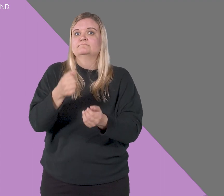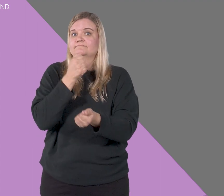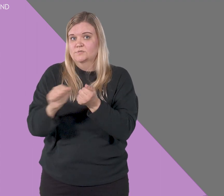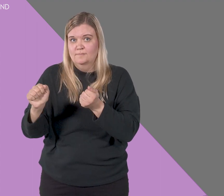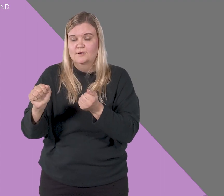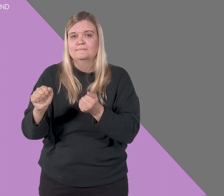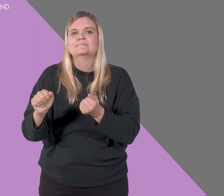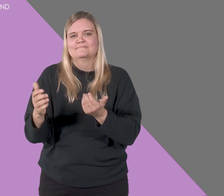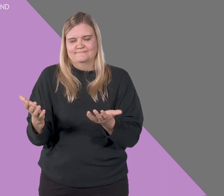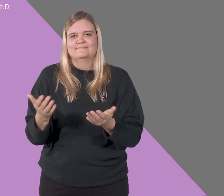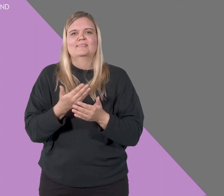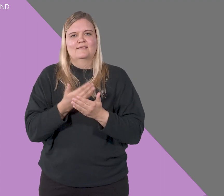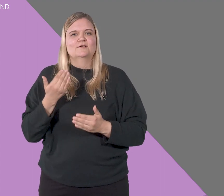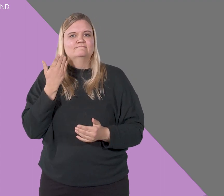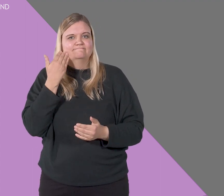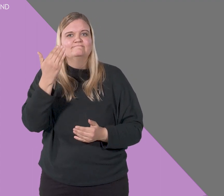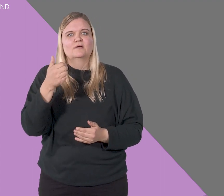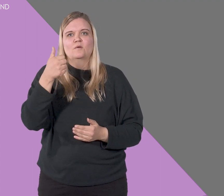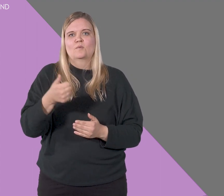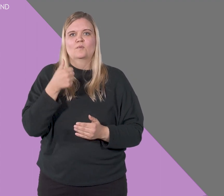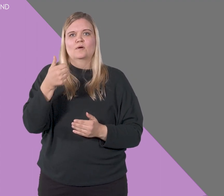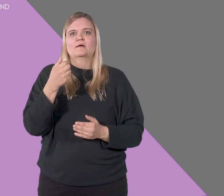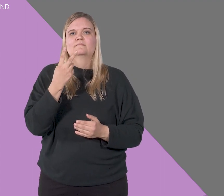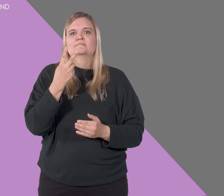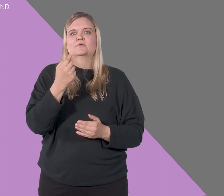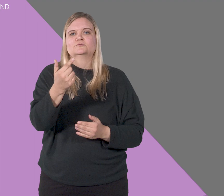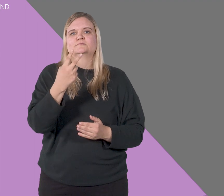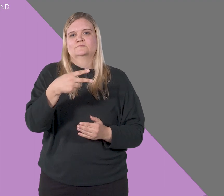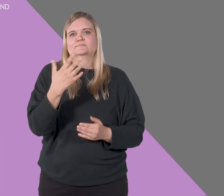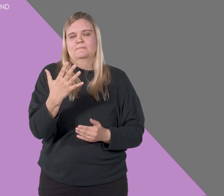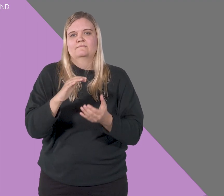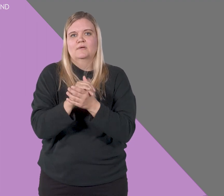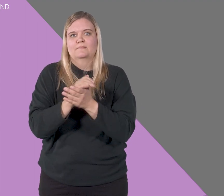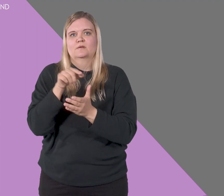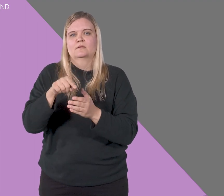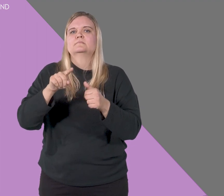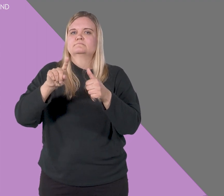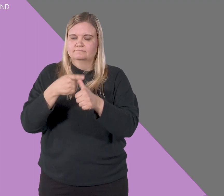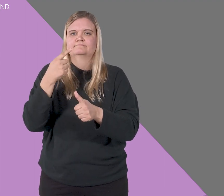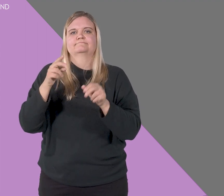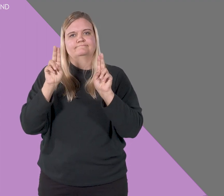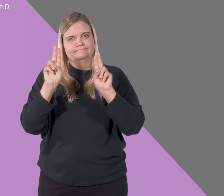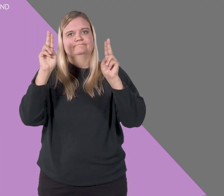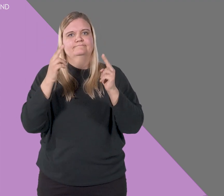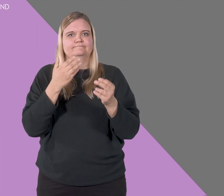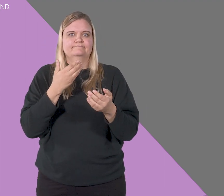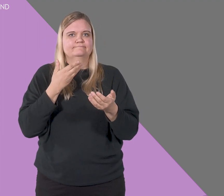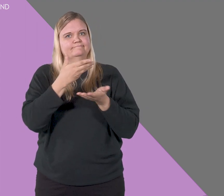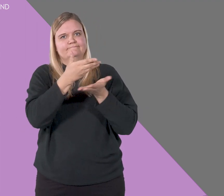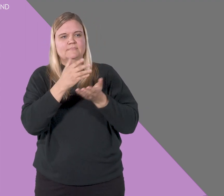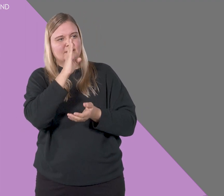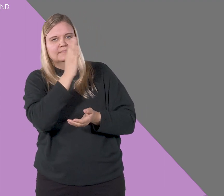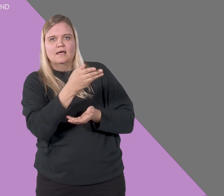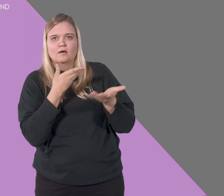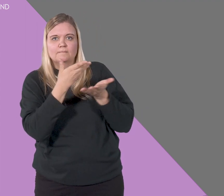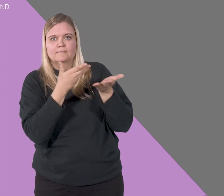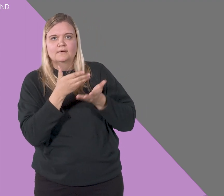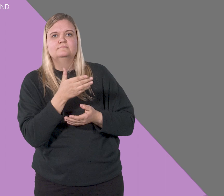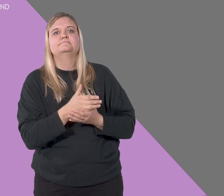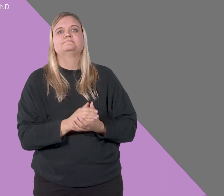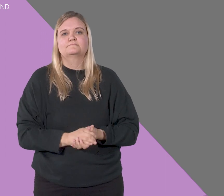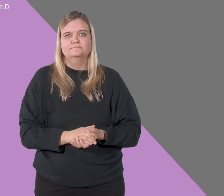till följd av att EU:s tillgänglighetsdirektiv träder i kraft.